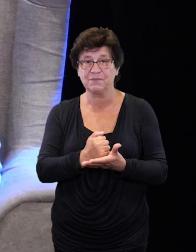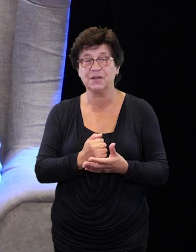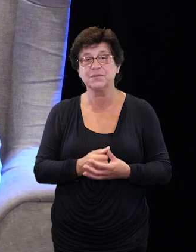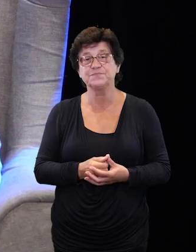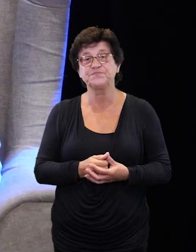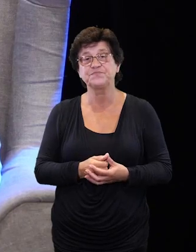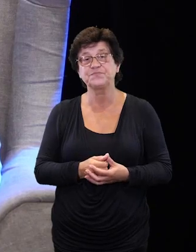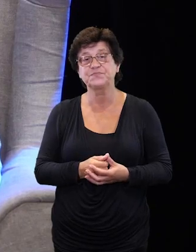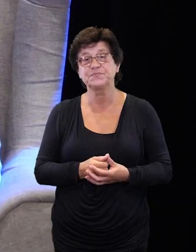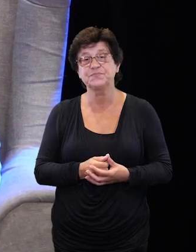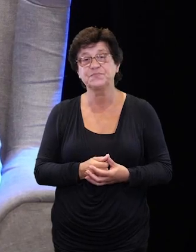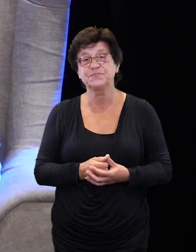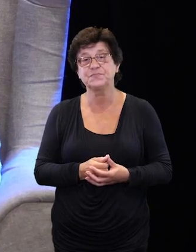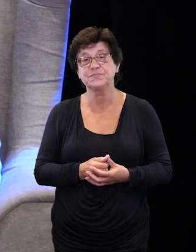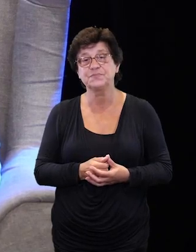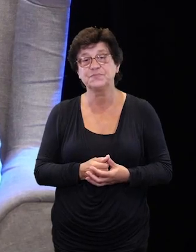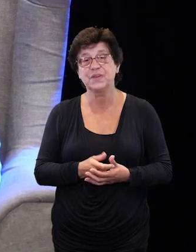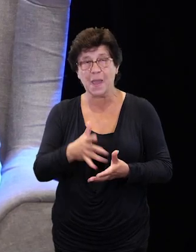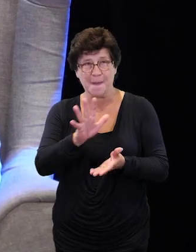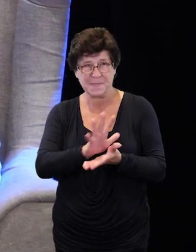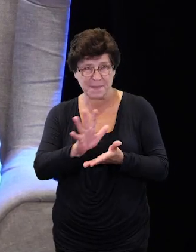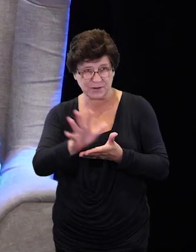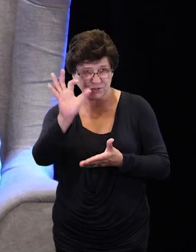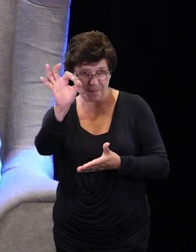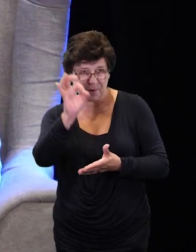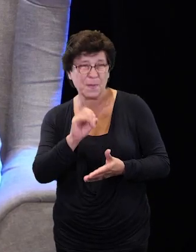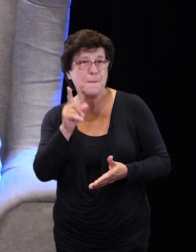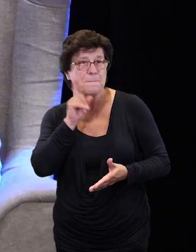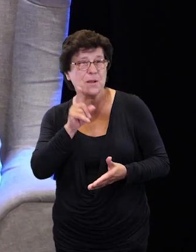to 15% mężczyzn w Polsce pije codziennie alkohol.